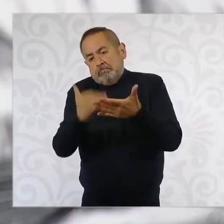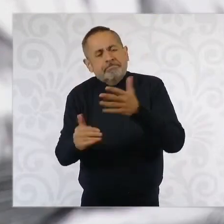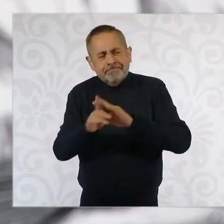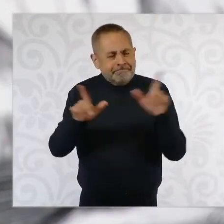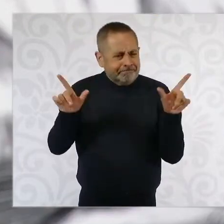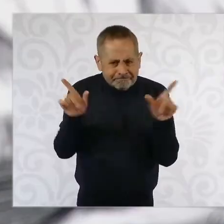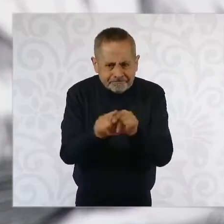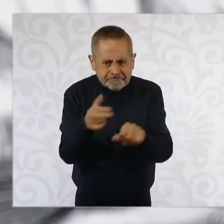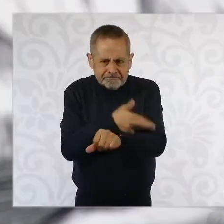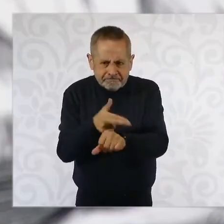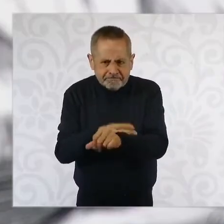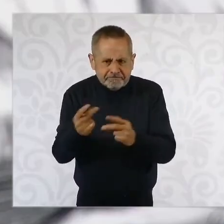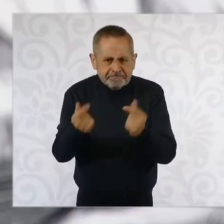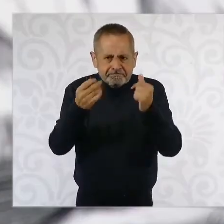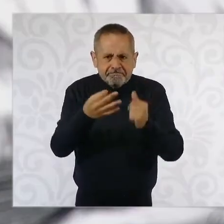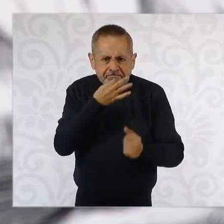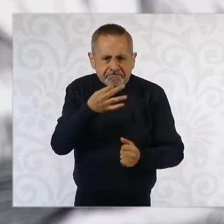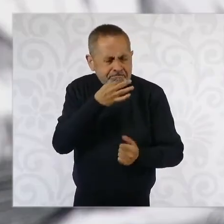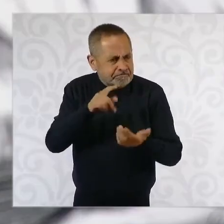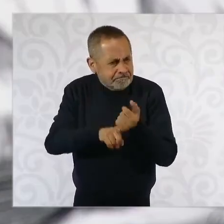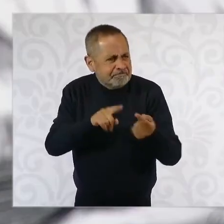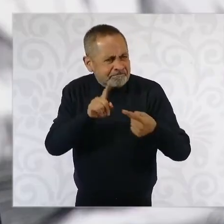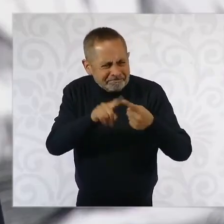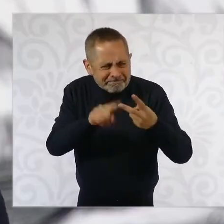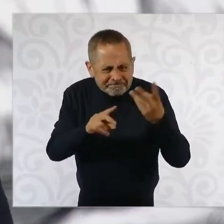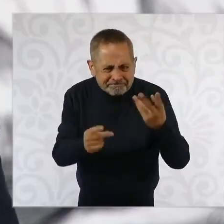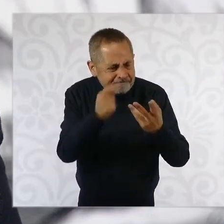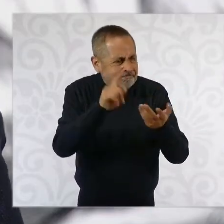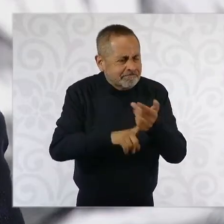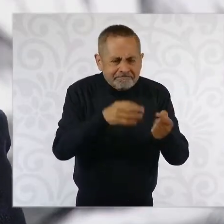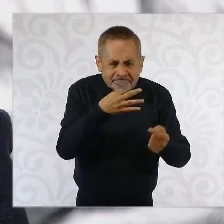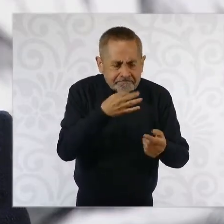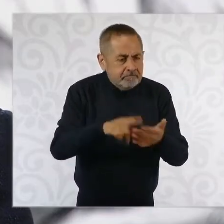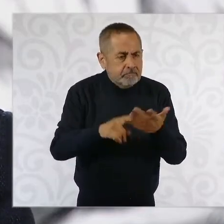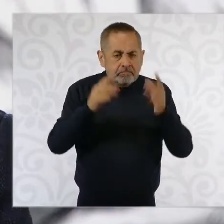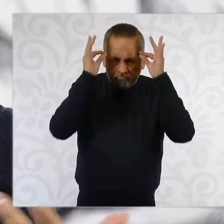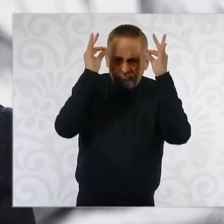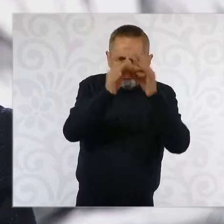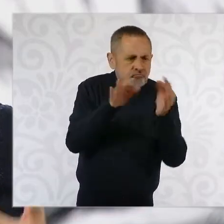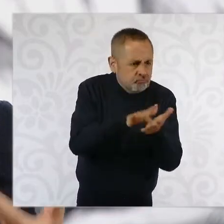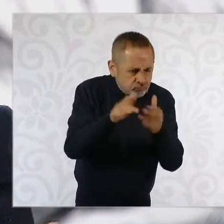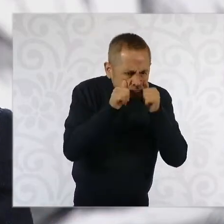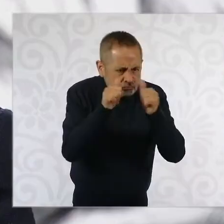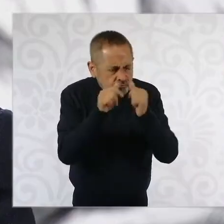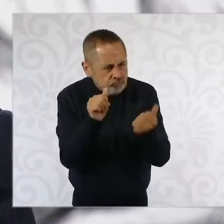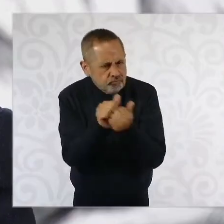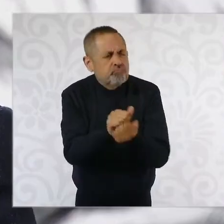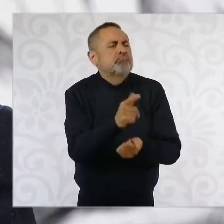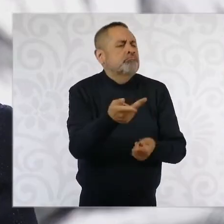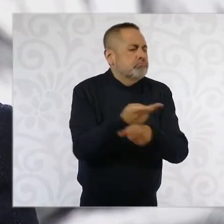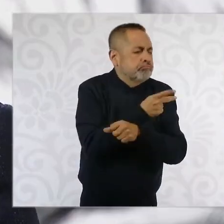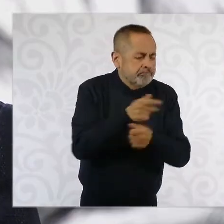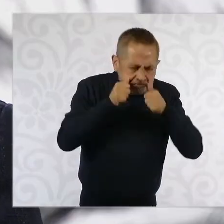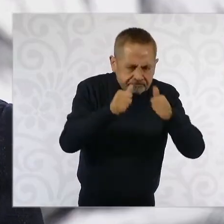que deban tener el que sientan que los consulados están con ellos que no los vamos a dejar solas